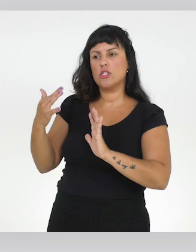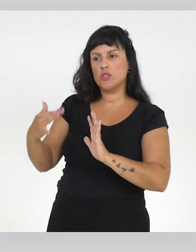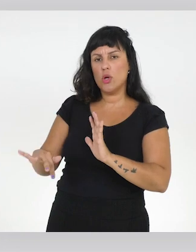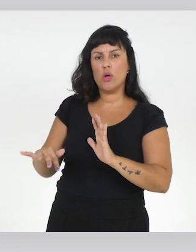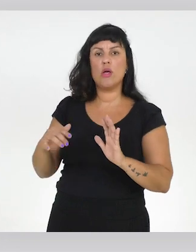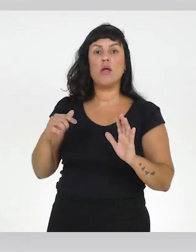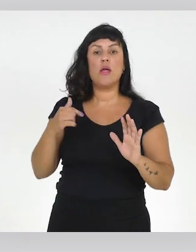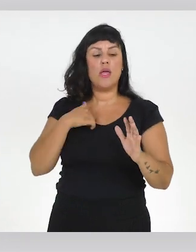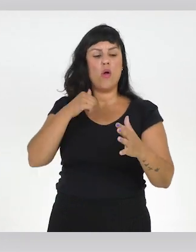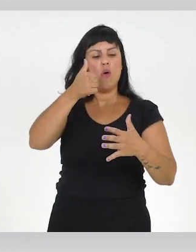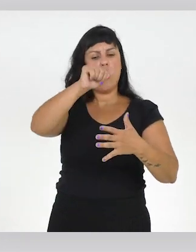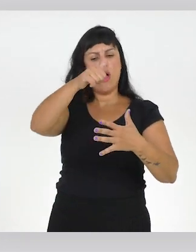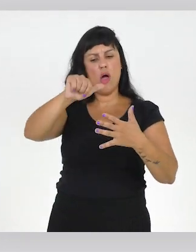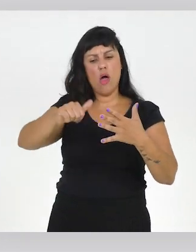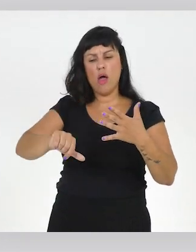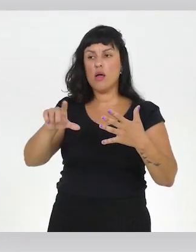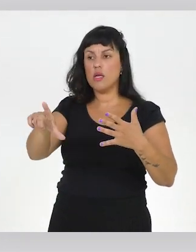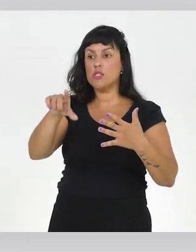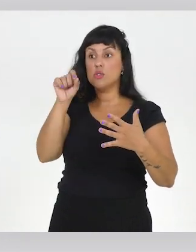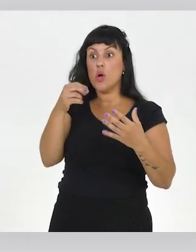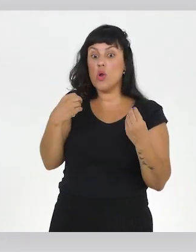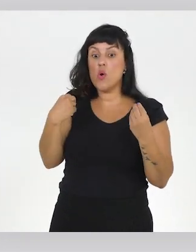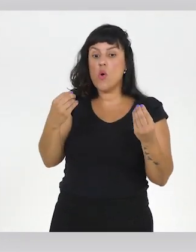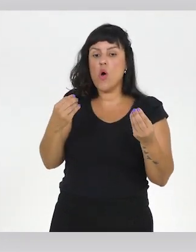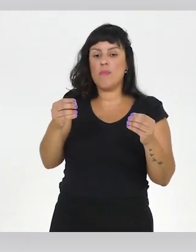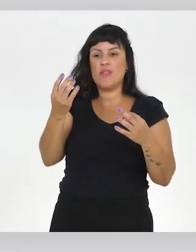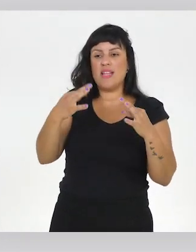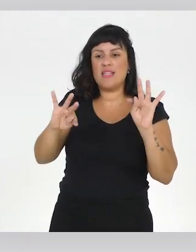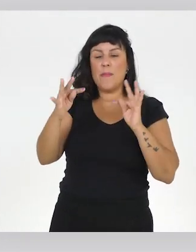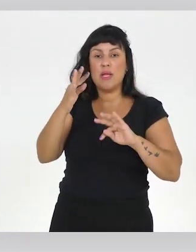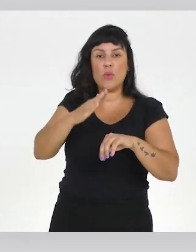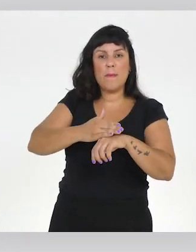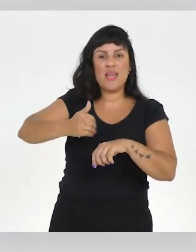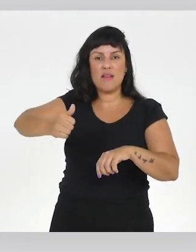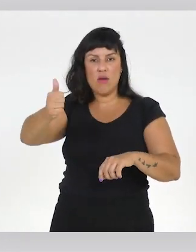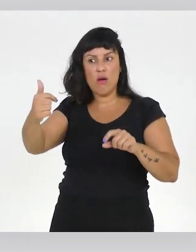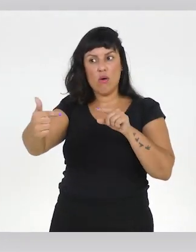fisioterapêutica baseada nas melhores evidências científicas. A gente